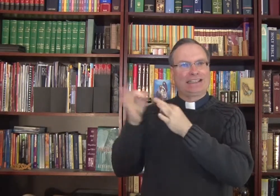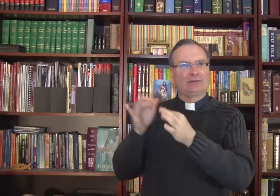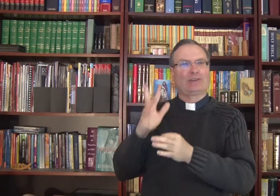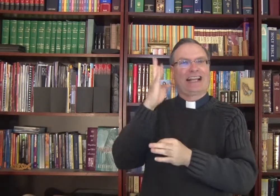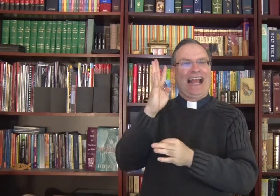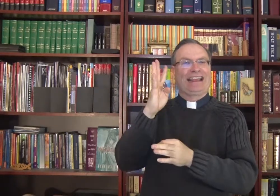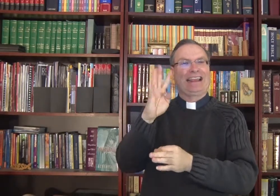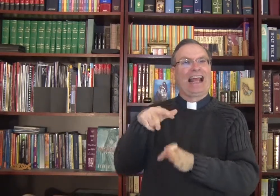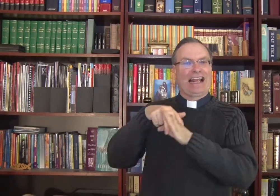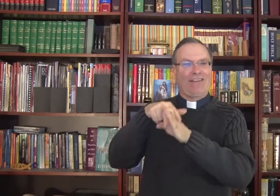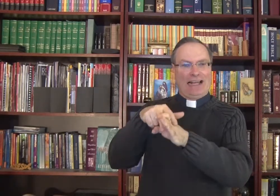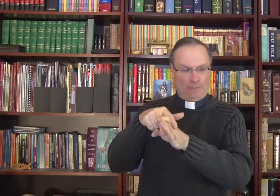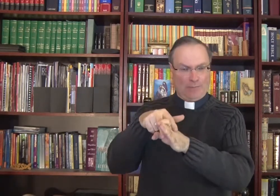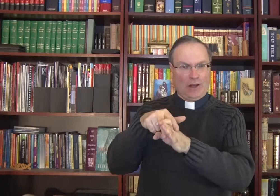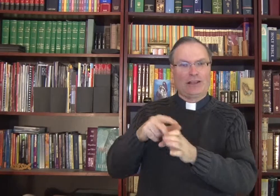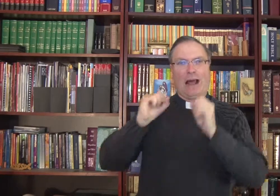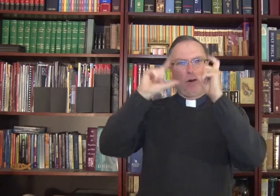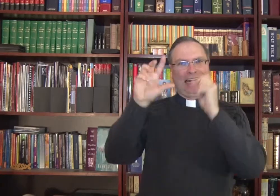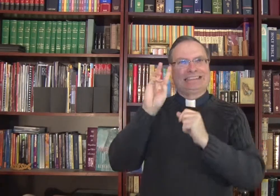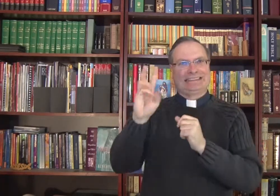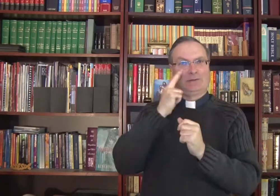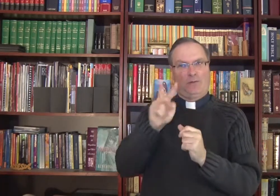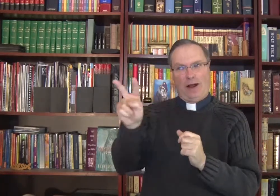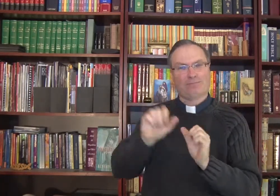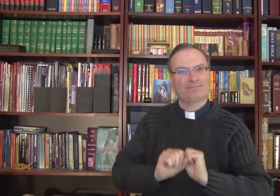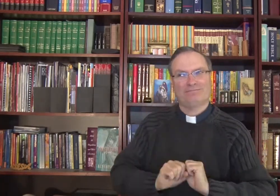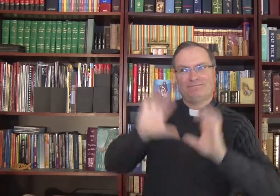sur les quatre cavaliers d’Apocalypse 6.